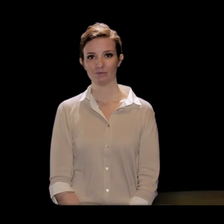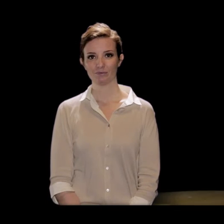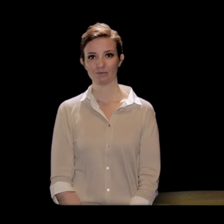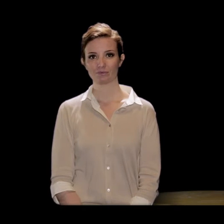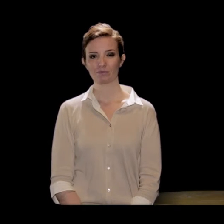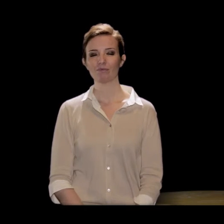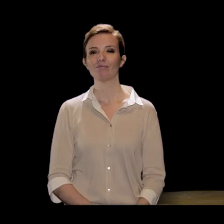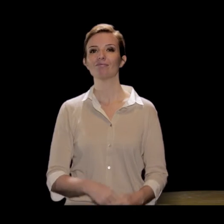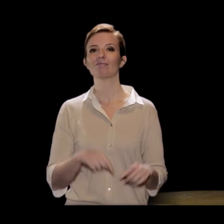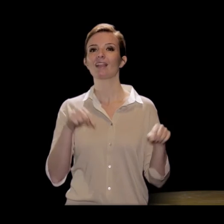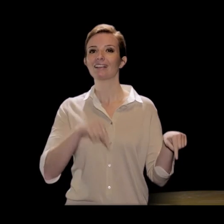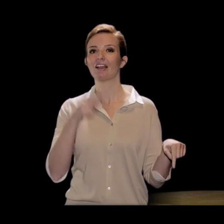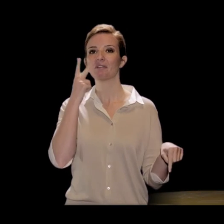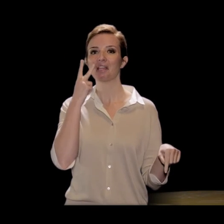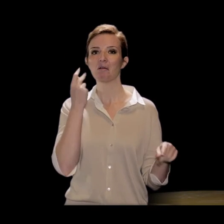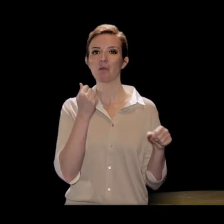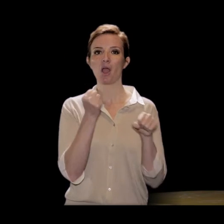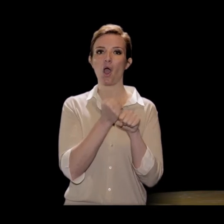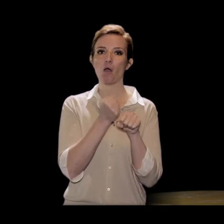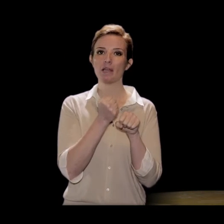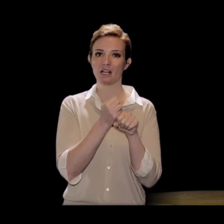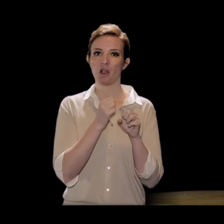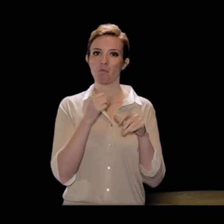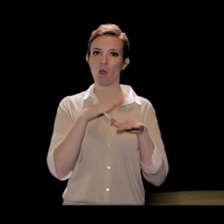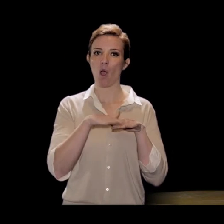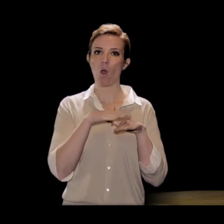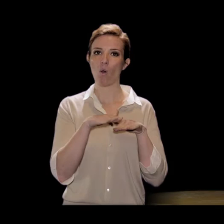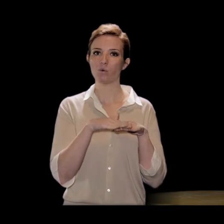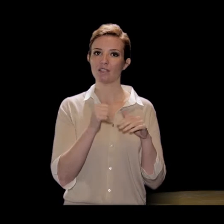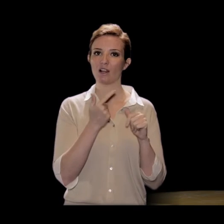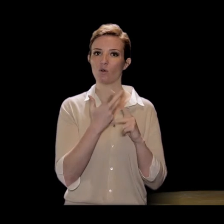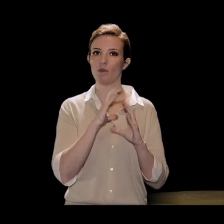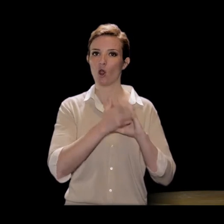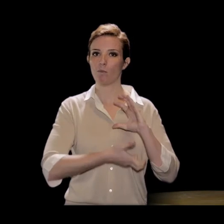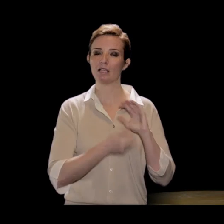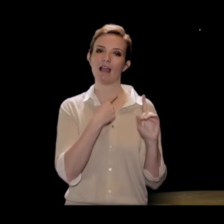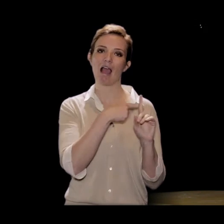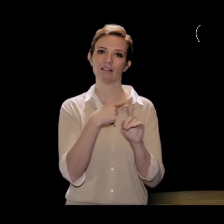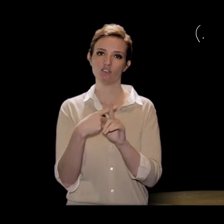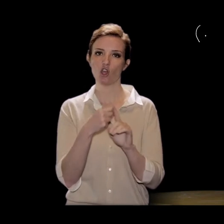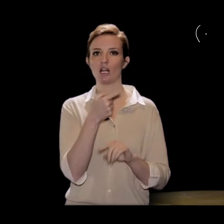Vediamo ora le operazioni possibili con i numeri complessi. In particolare, l'addizione e la sottrazione.